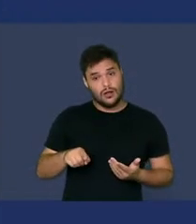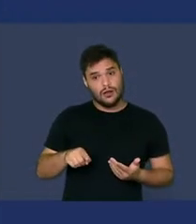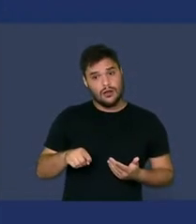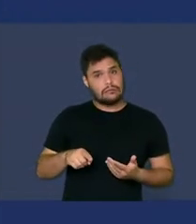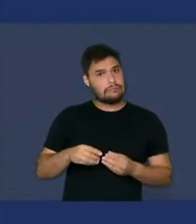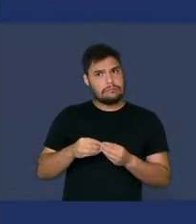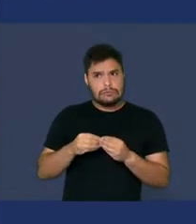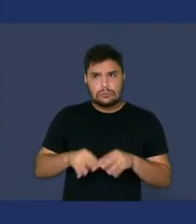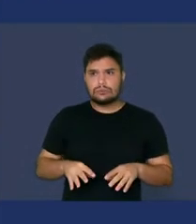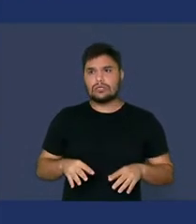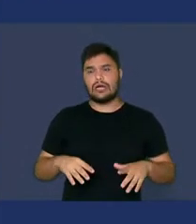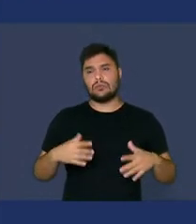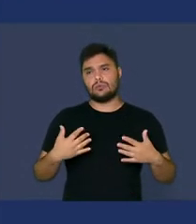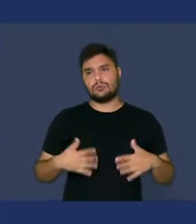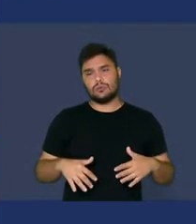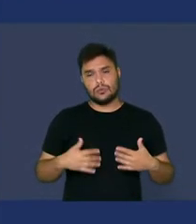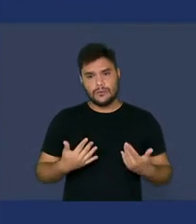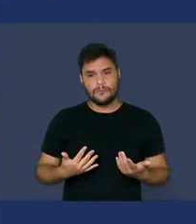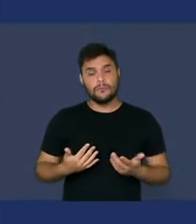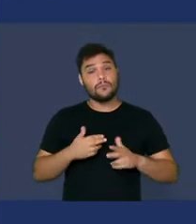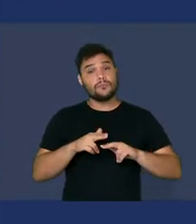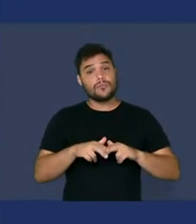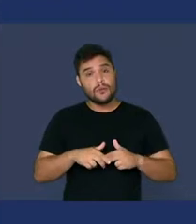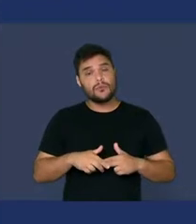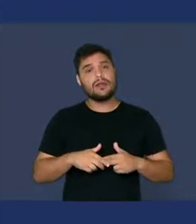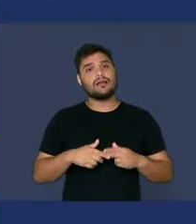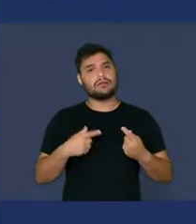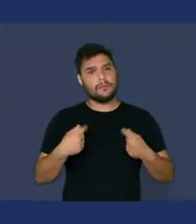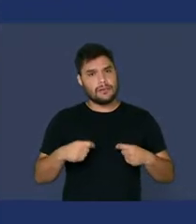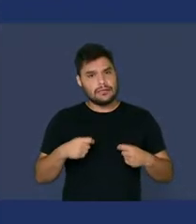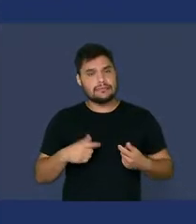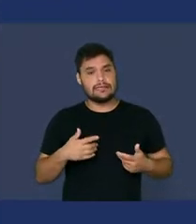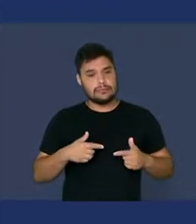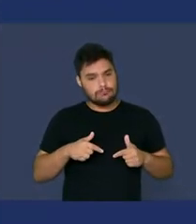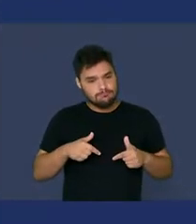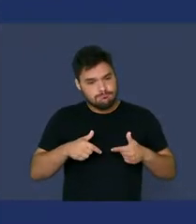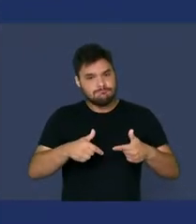FATO, NÃO DÁ PARA NEGAR, ESTAMOS COM SEGMENTO DA CULTURA EXTREMAMENTE ABALADO, EXTREMAMENTE ABALADO, POR ISSO A NECESSIDADE DE AÇÃO